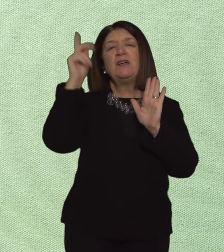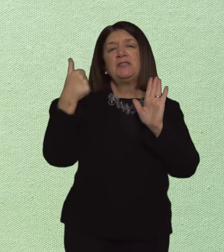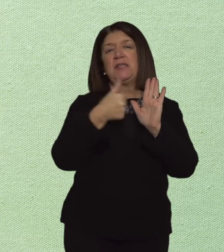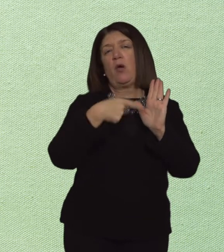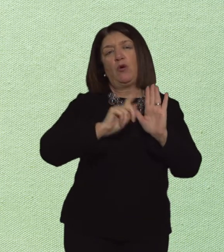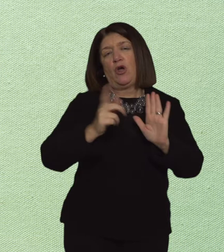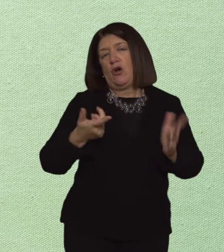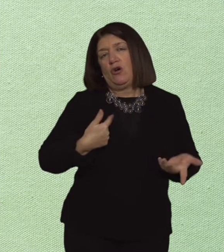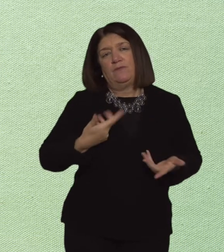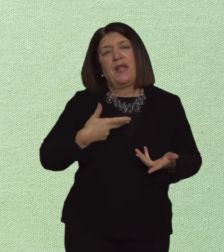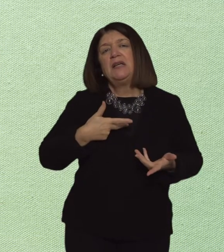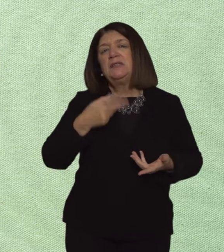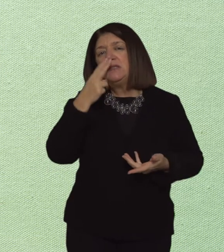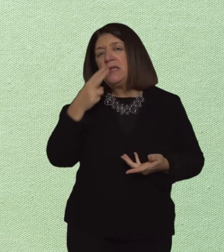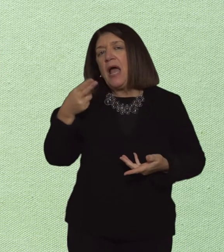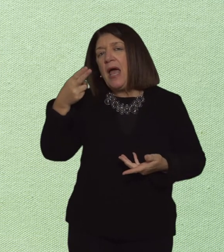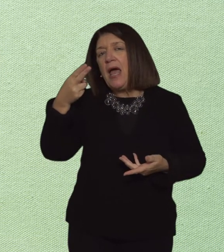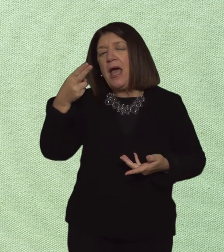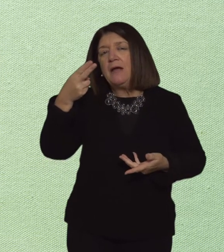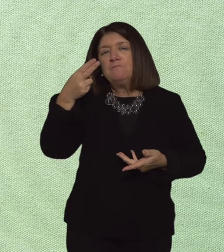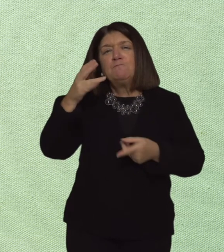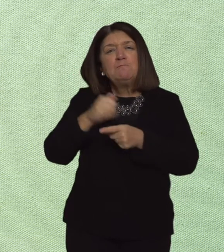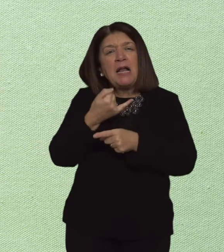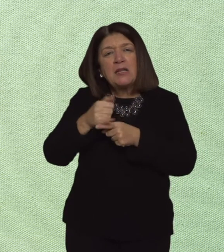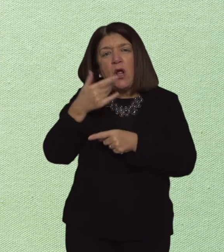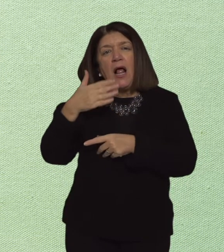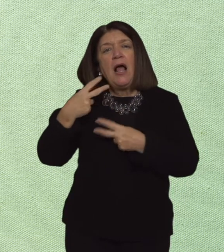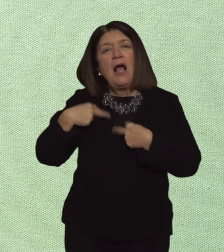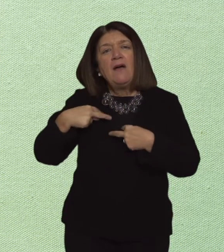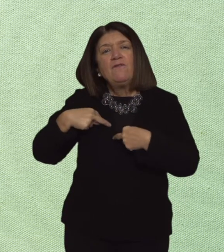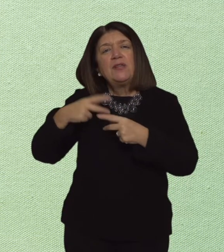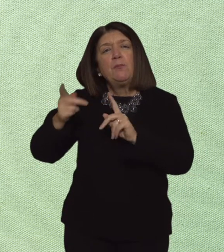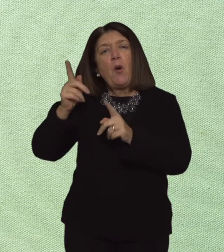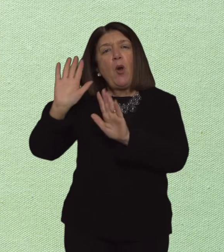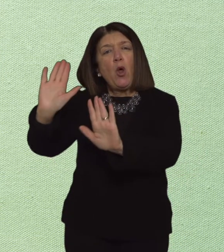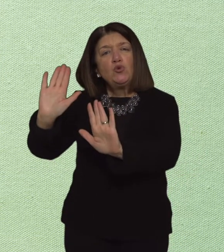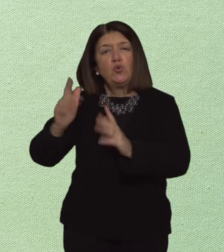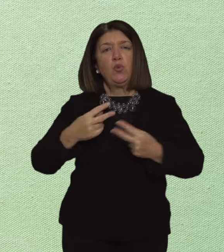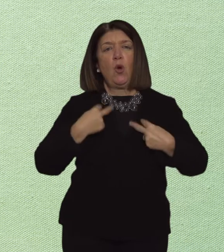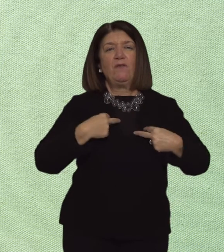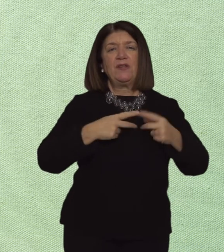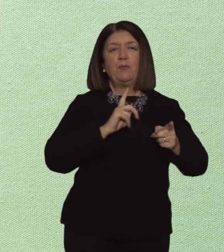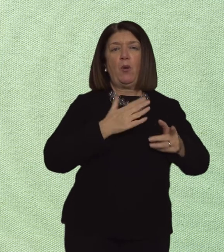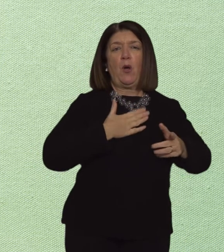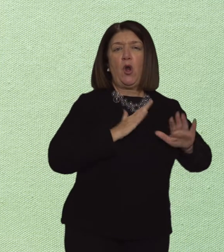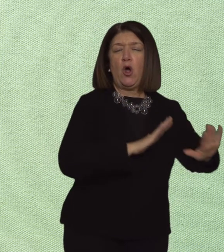interrogato rispetto a quel contesto lì. Però quello che posso sicuramente dirti è questo: il